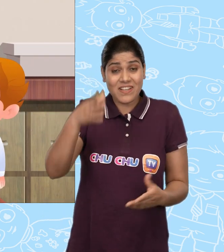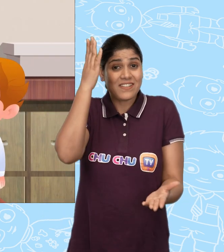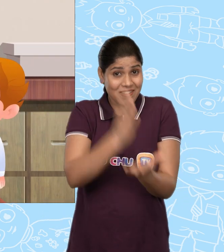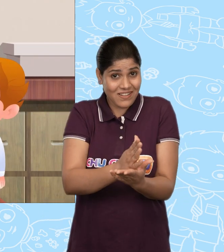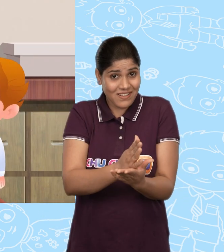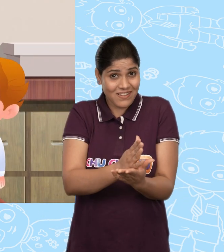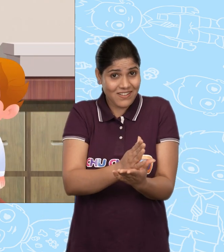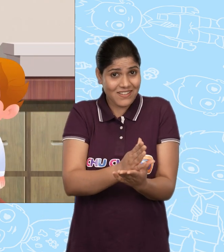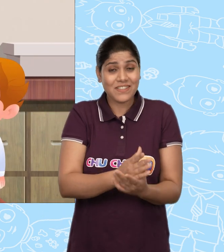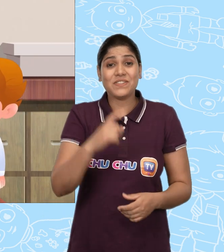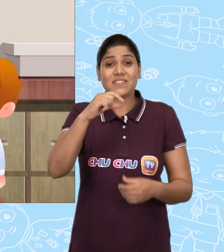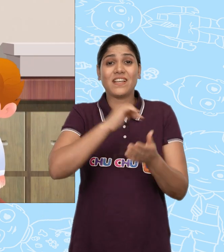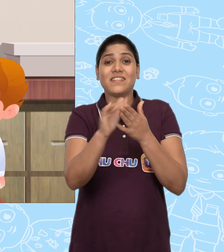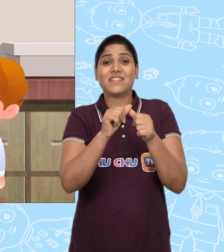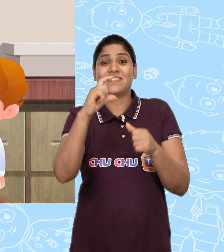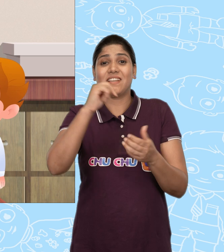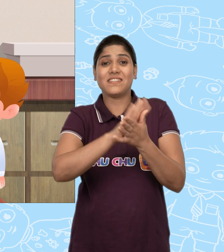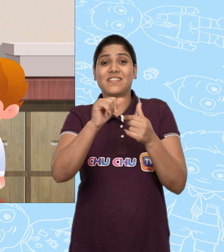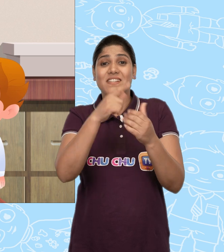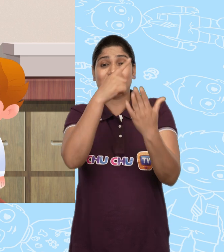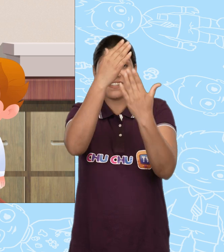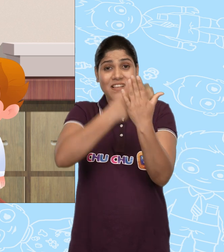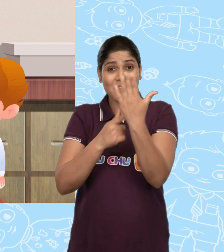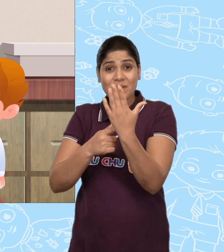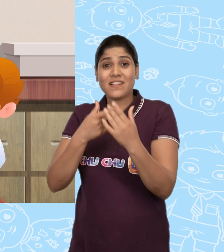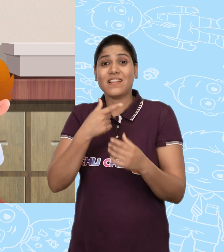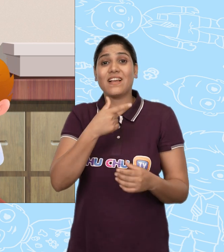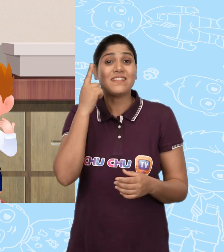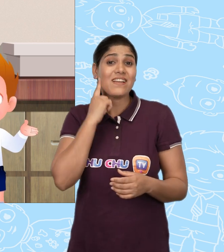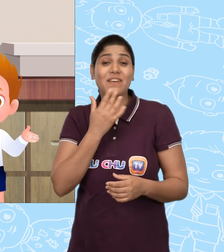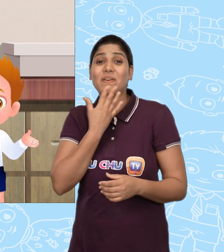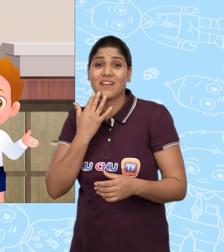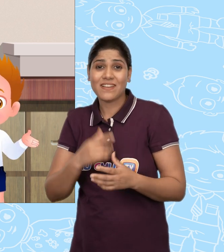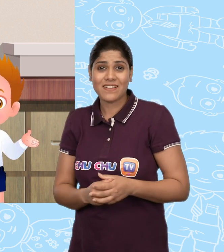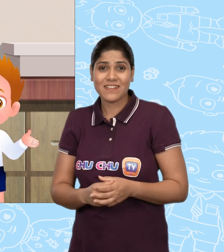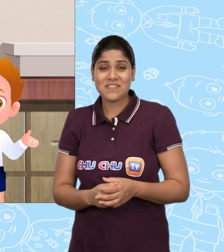और जब पहिया रूका तो चाचा के सामने था पीला रंग पीला!